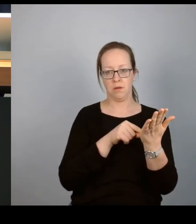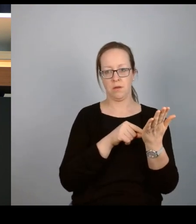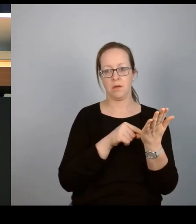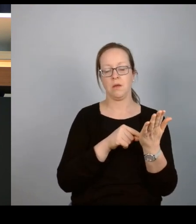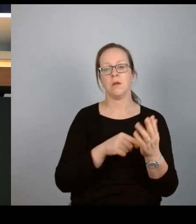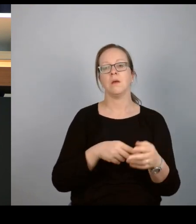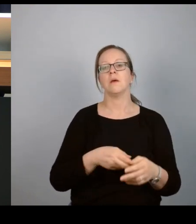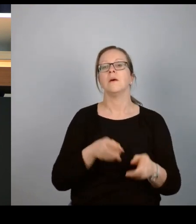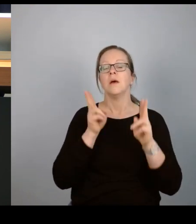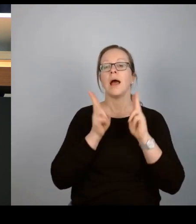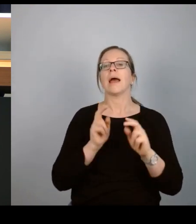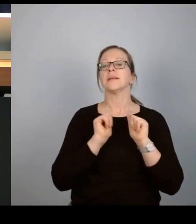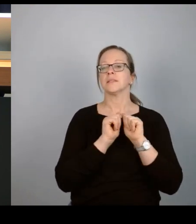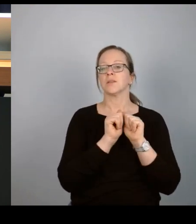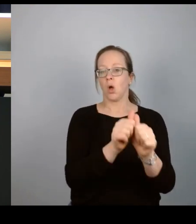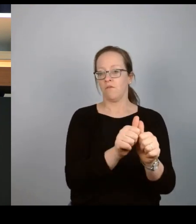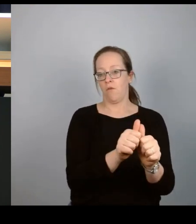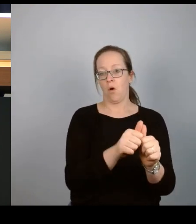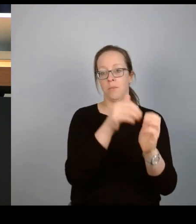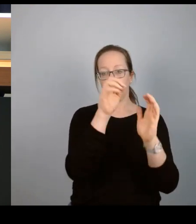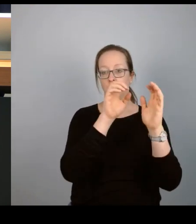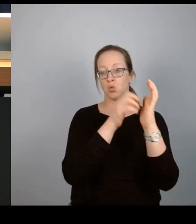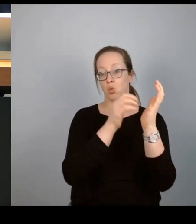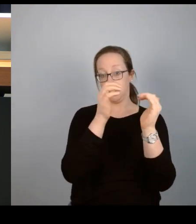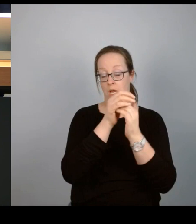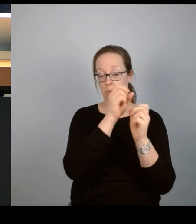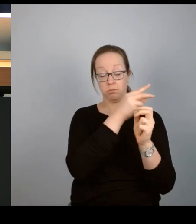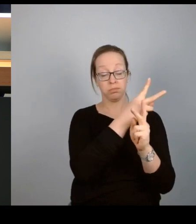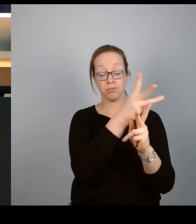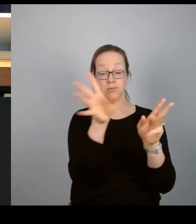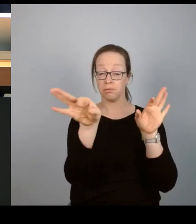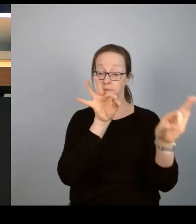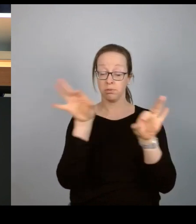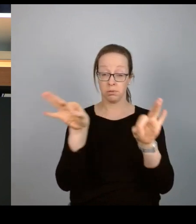können wir erst mal so festhalten. Aber was ist die Realität? In dem aktuellen Bericht der